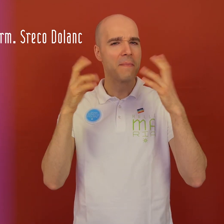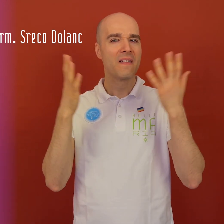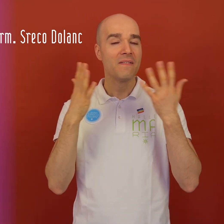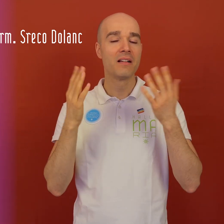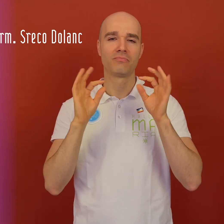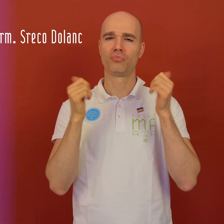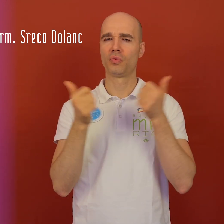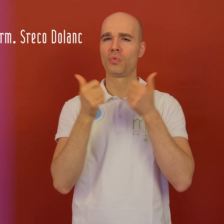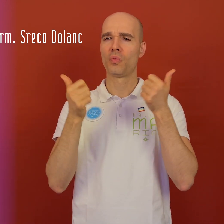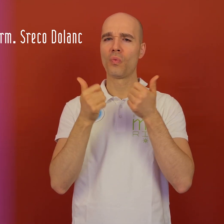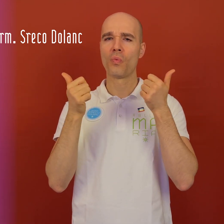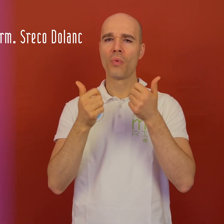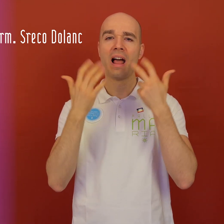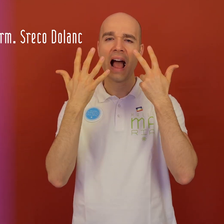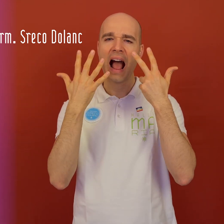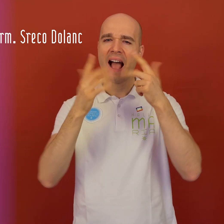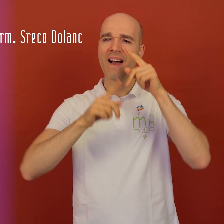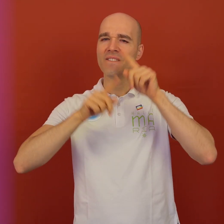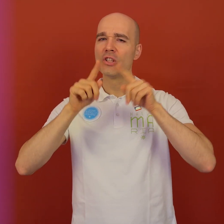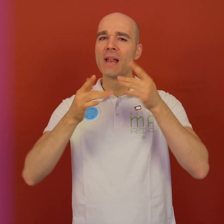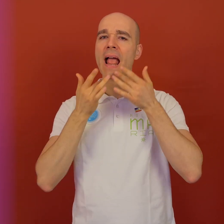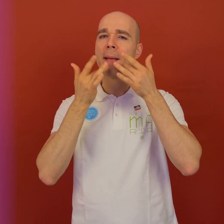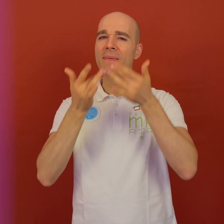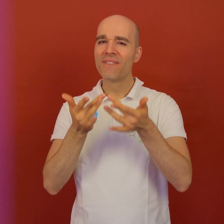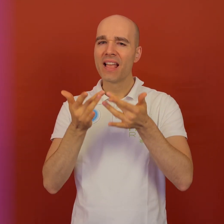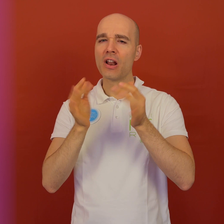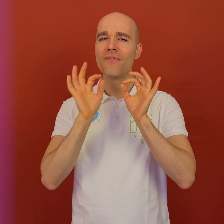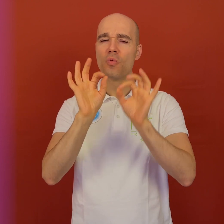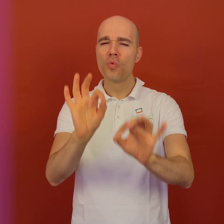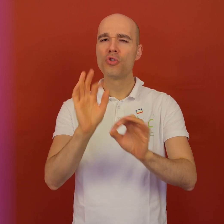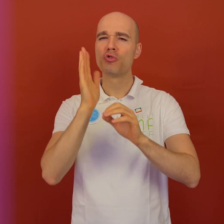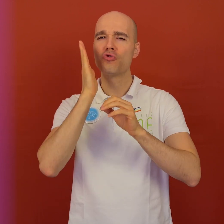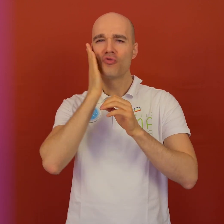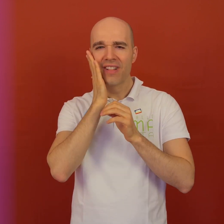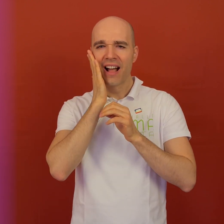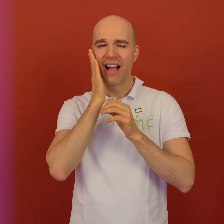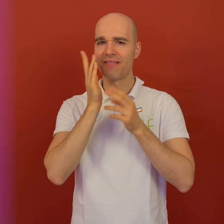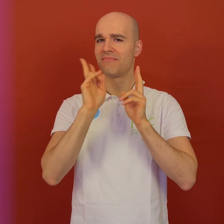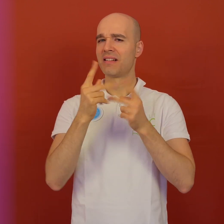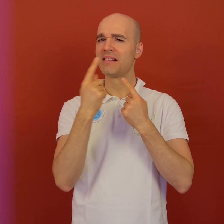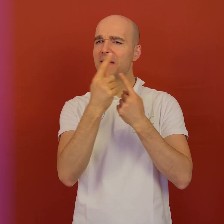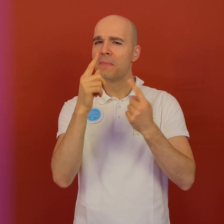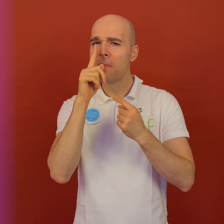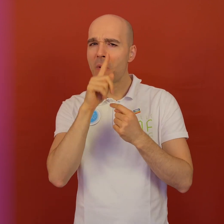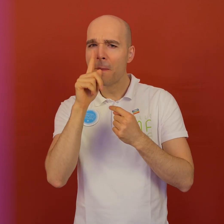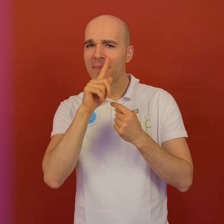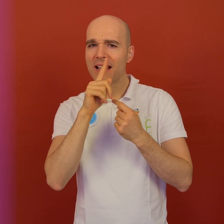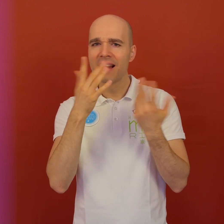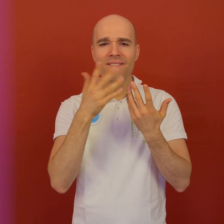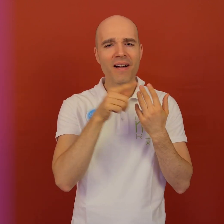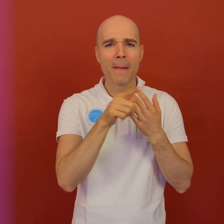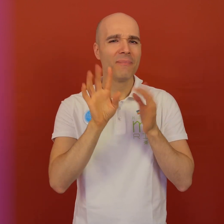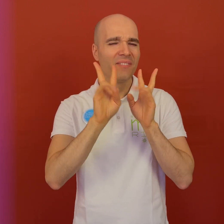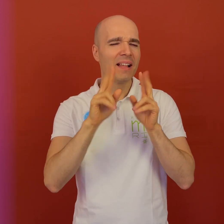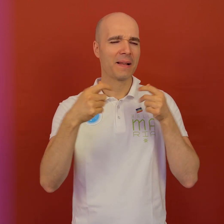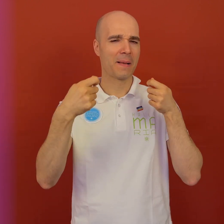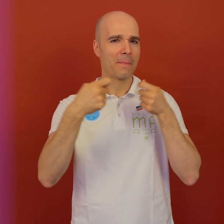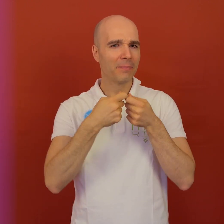In diesem Video gebe ich 8 Empfehlungen für guten Schlaf. Du kannst diese Empfehlungen für dich ausprobieren